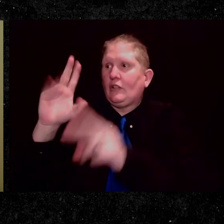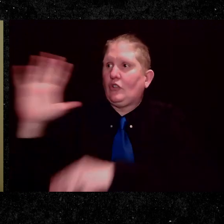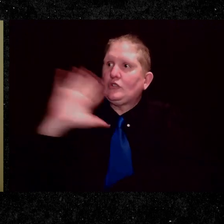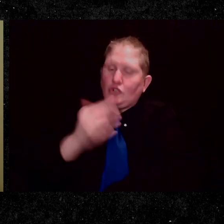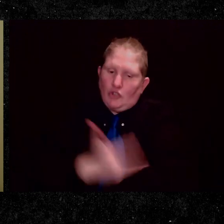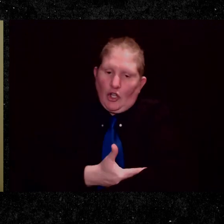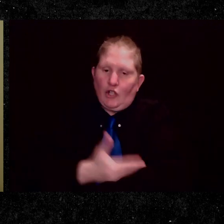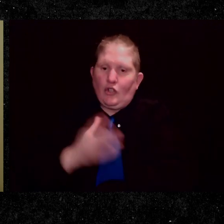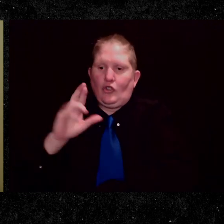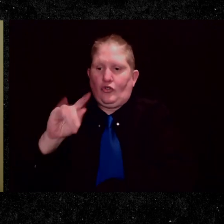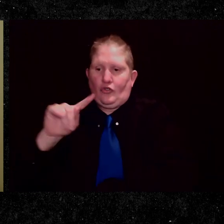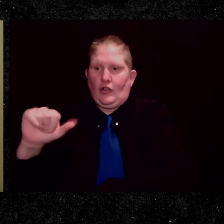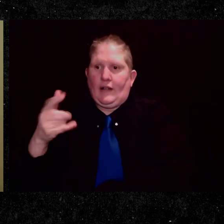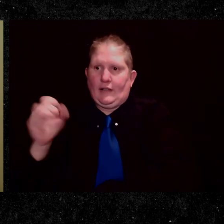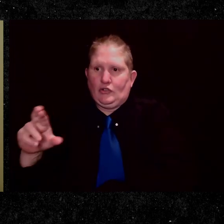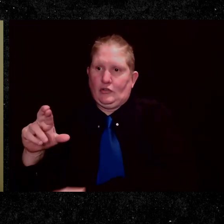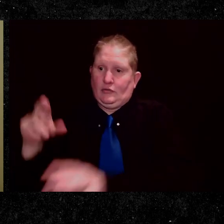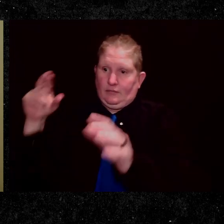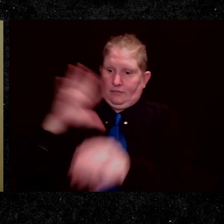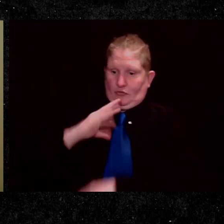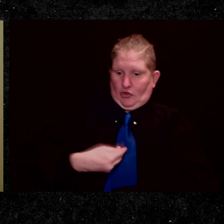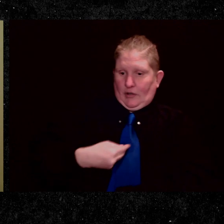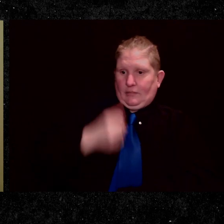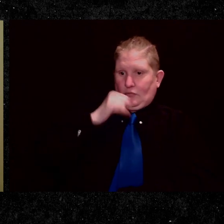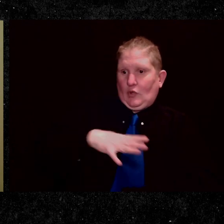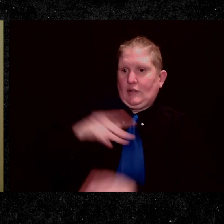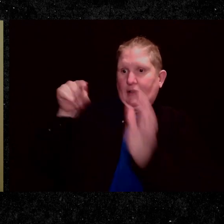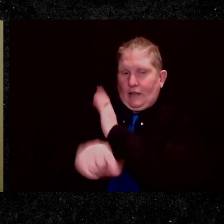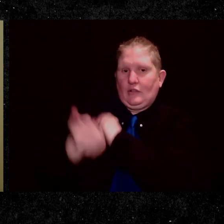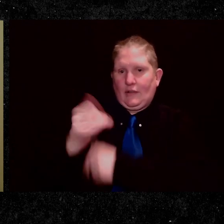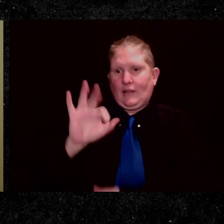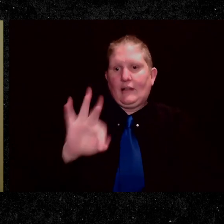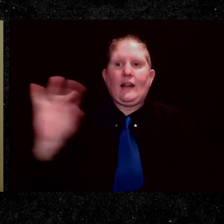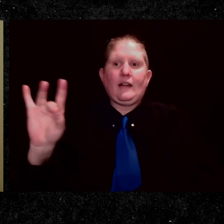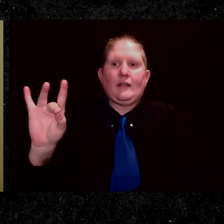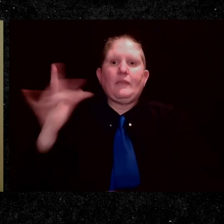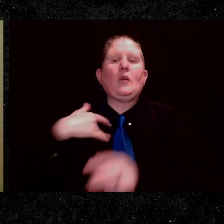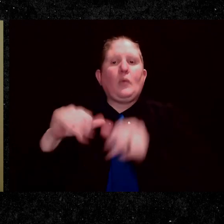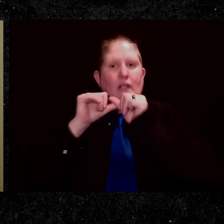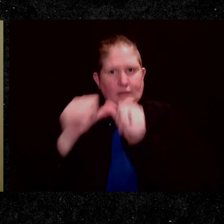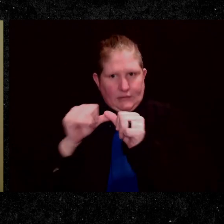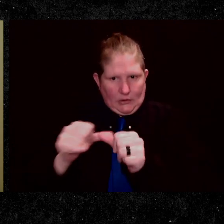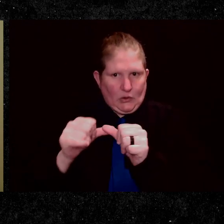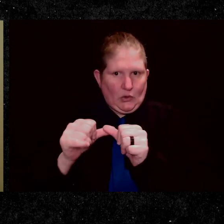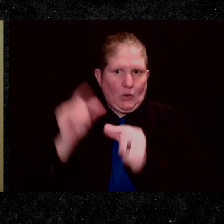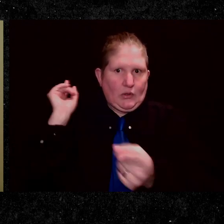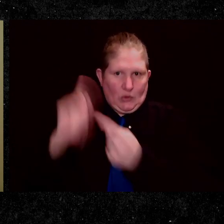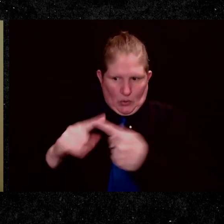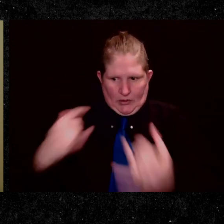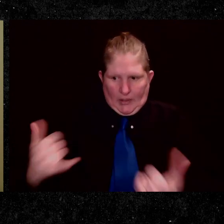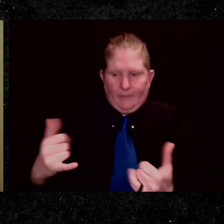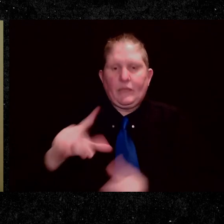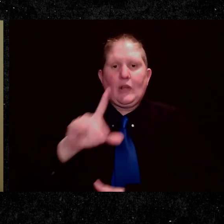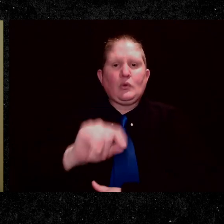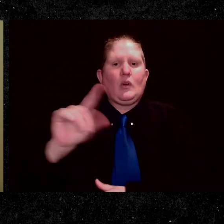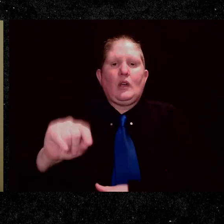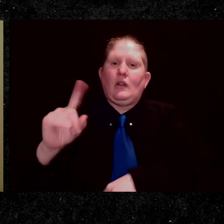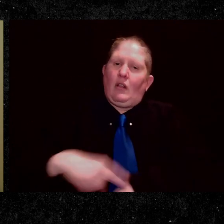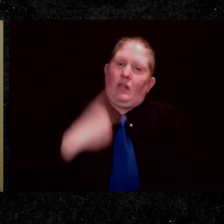Rita Hester, una mujer trans que fue asesinada en 1998. Continuamos esa tradición hoy. 2020 ha sido un año largo,